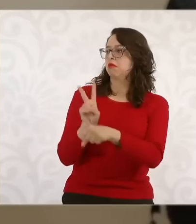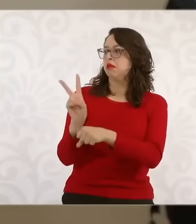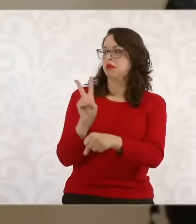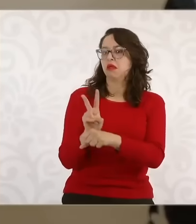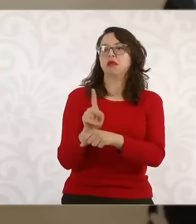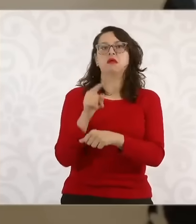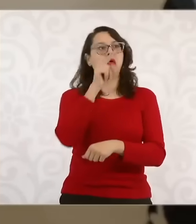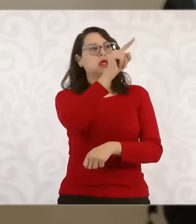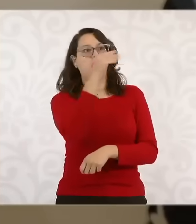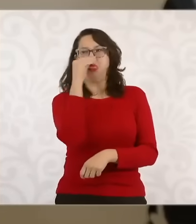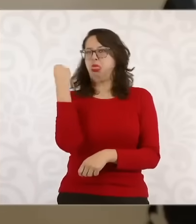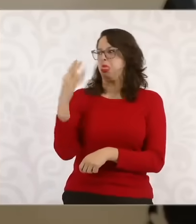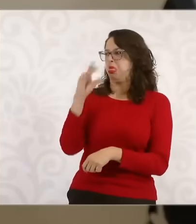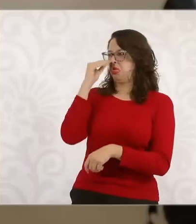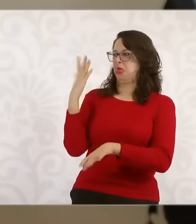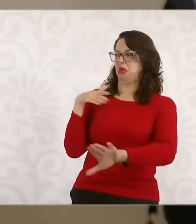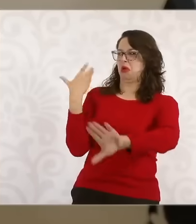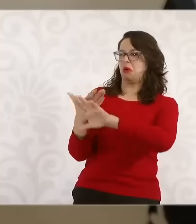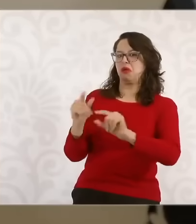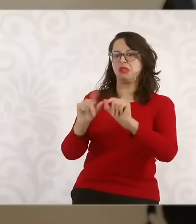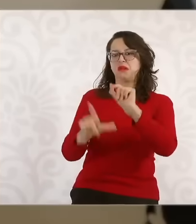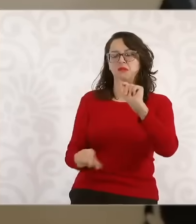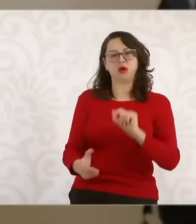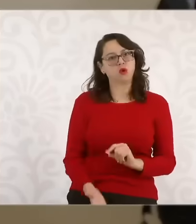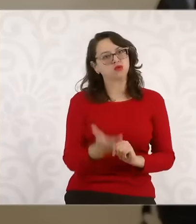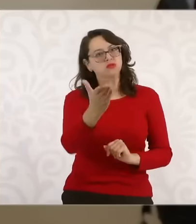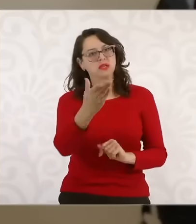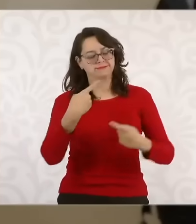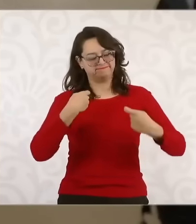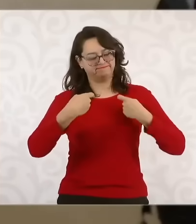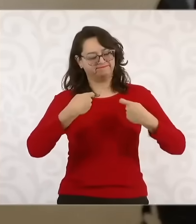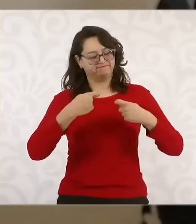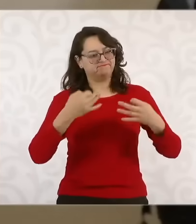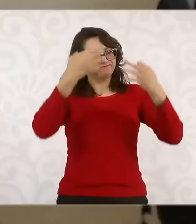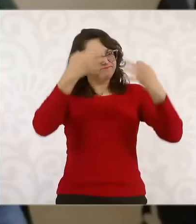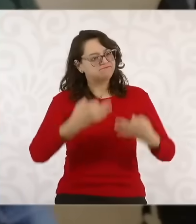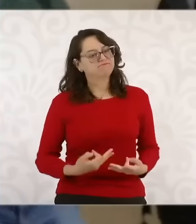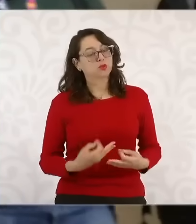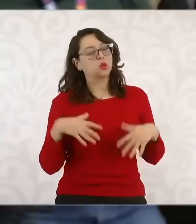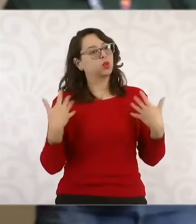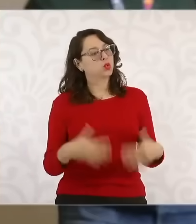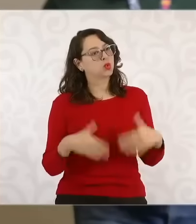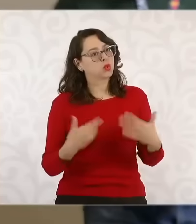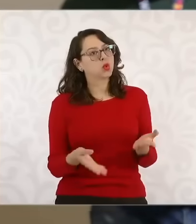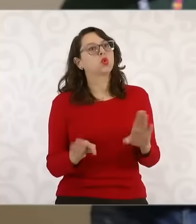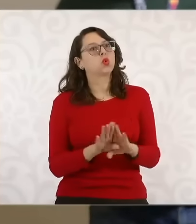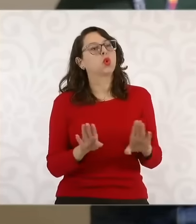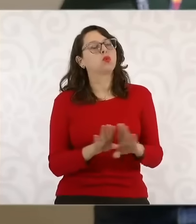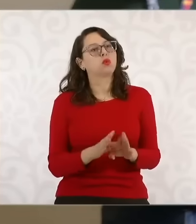México. Eh, ¿cómo se gobierna, presidenta, con esa relación tan compleja y asimétrica,